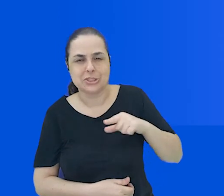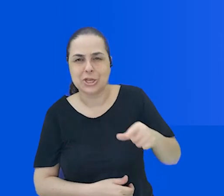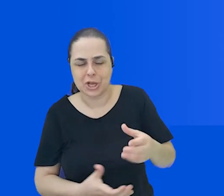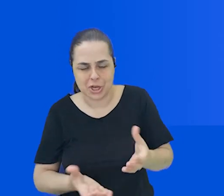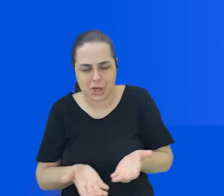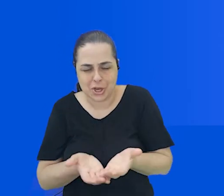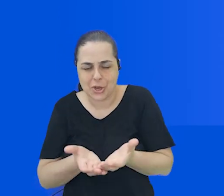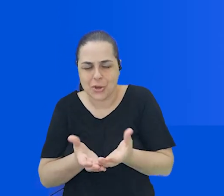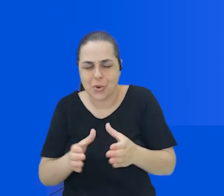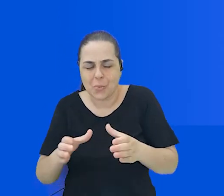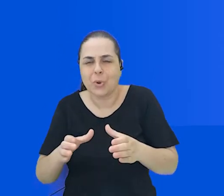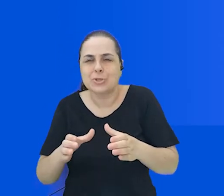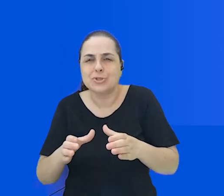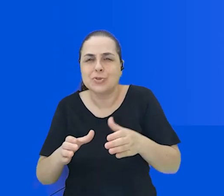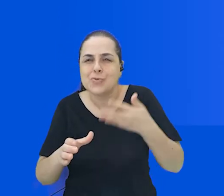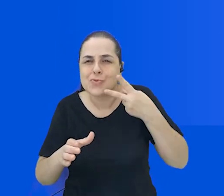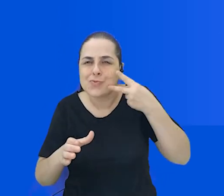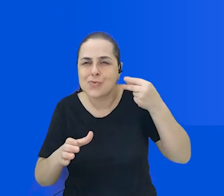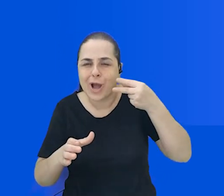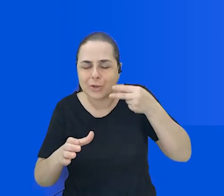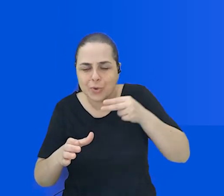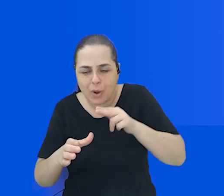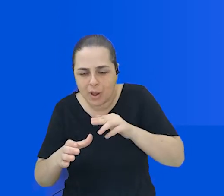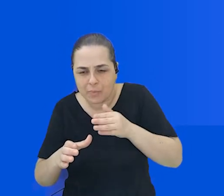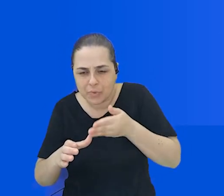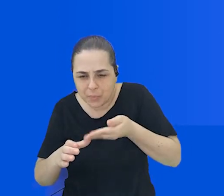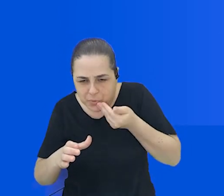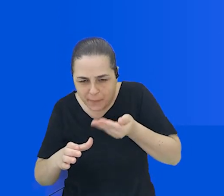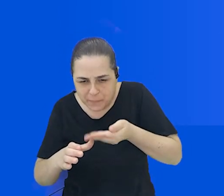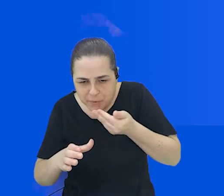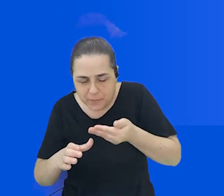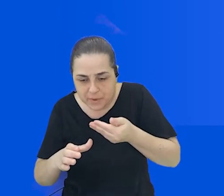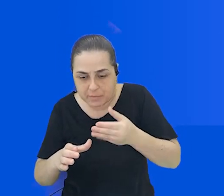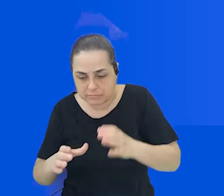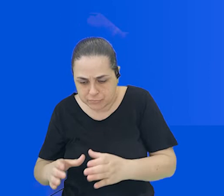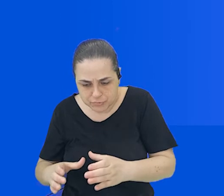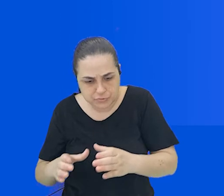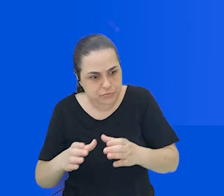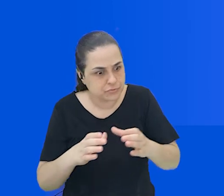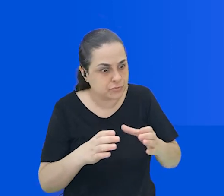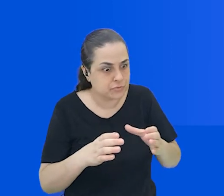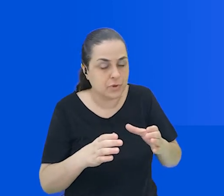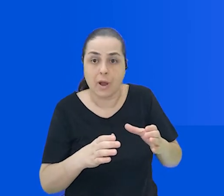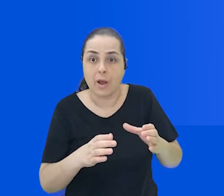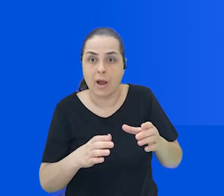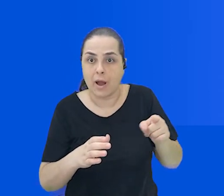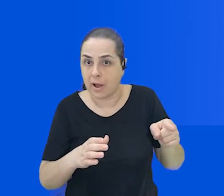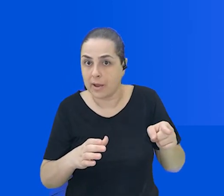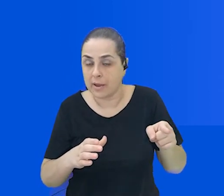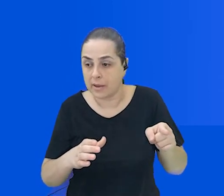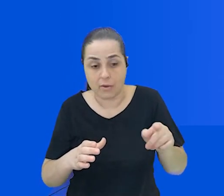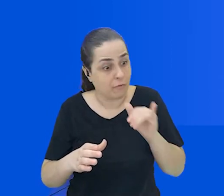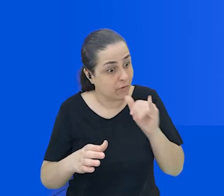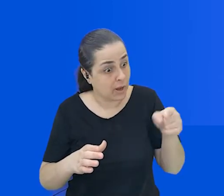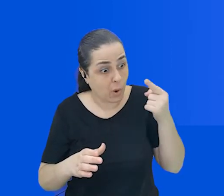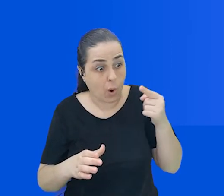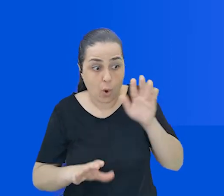que o gato bebe água, o potinho cheio de água levantou do chão. Com um ano e meio. Aí eu fui lá e fui segurar o potinho cair.